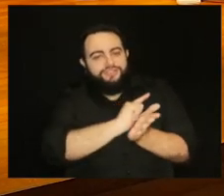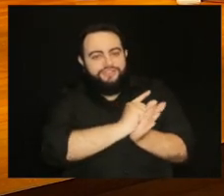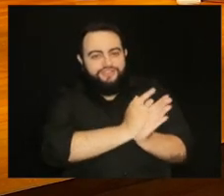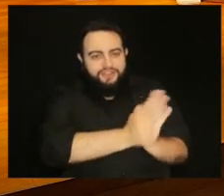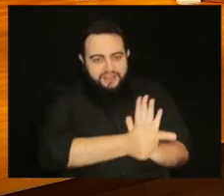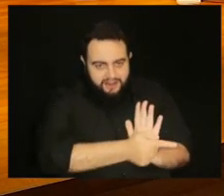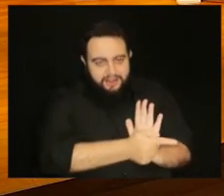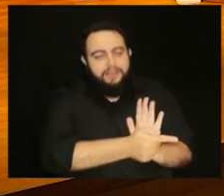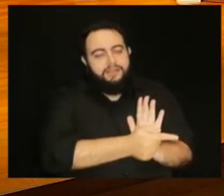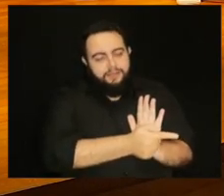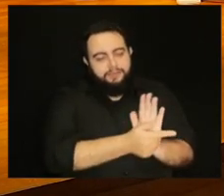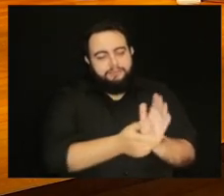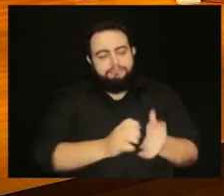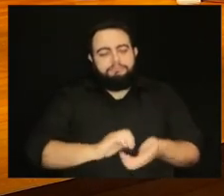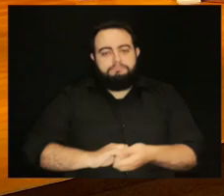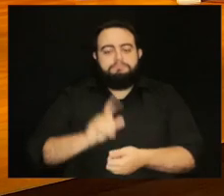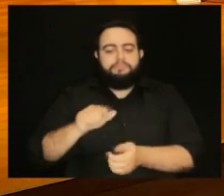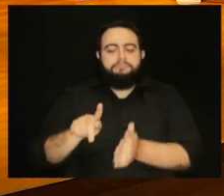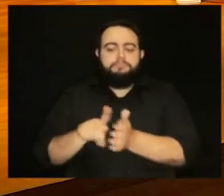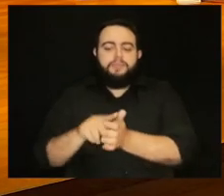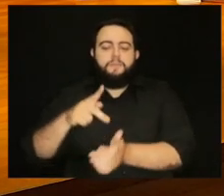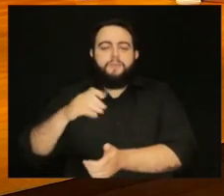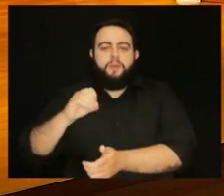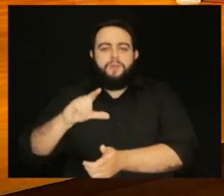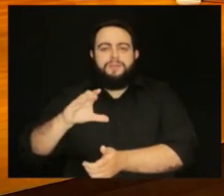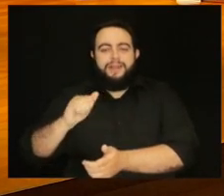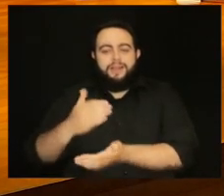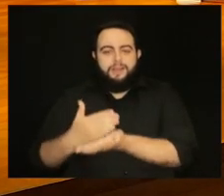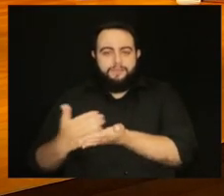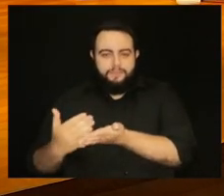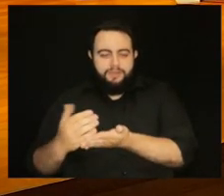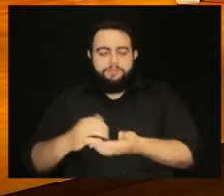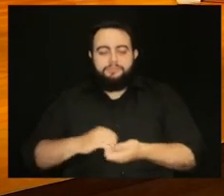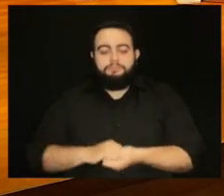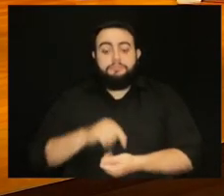acaba se transformando num gênero musical. E aqui em Porto Alegre não foi diferente, então nesses